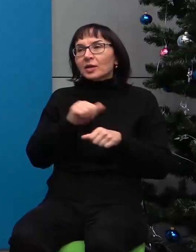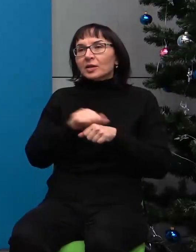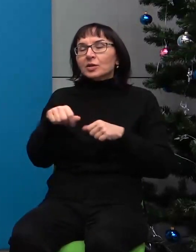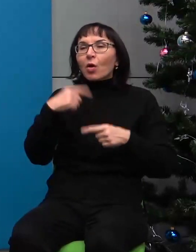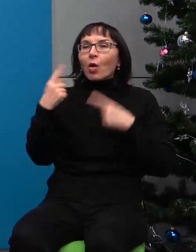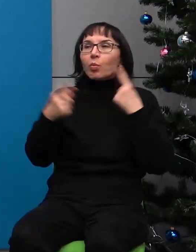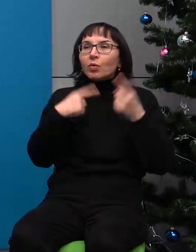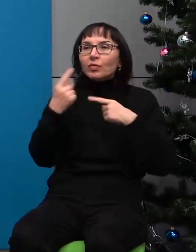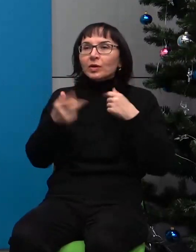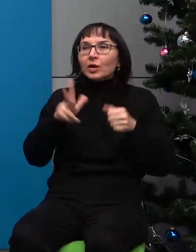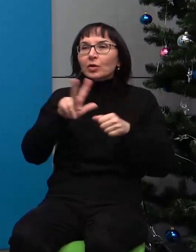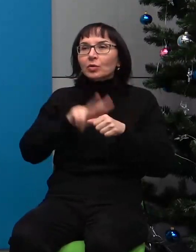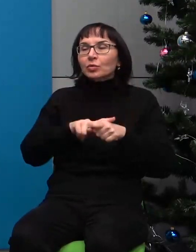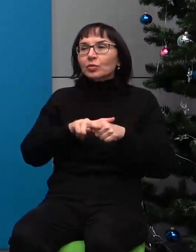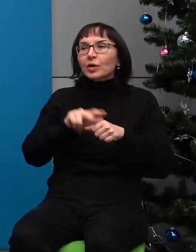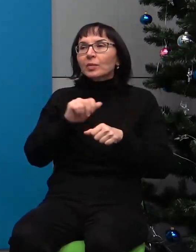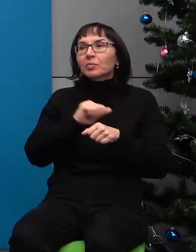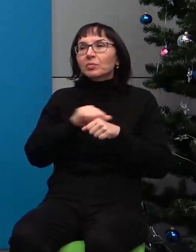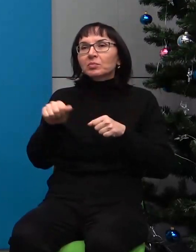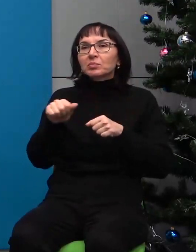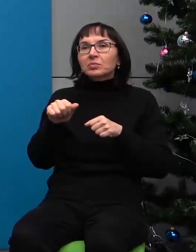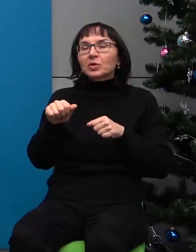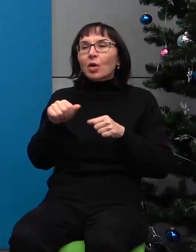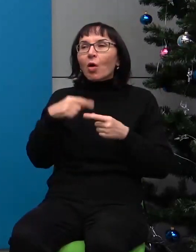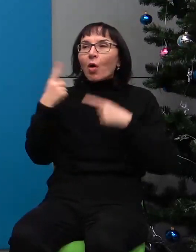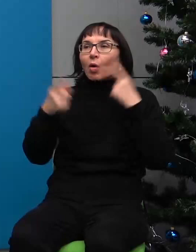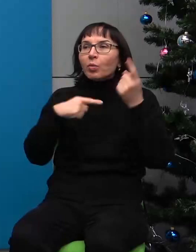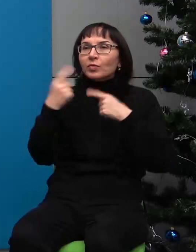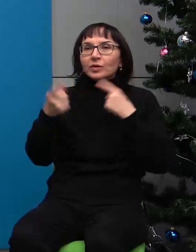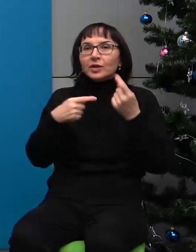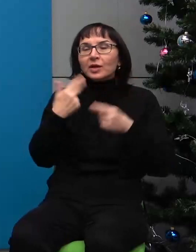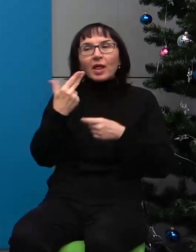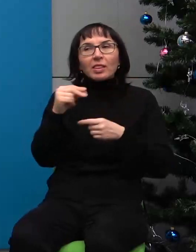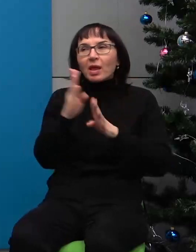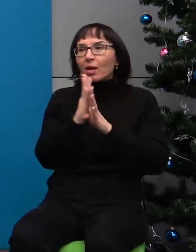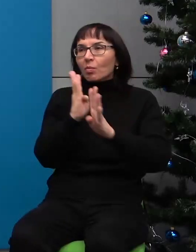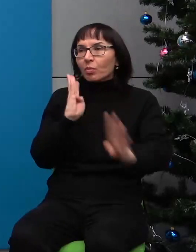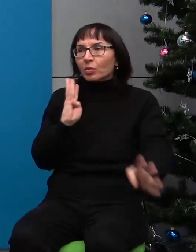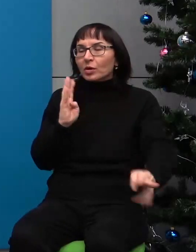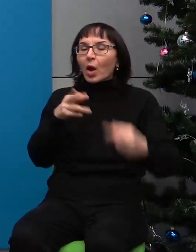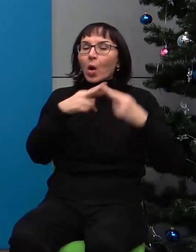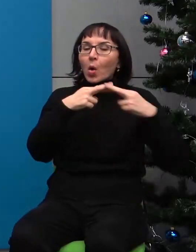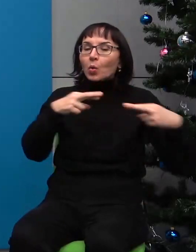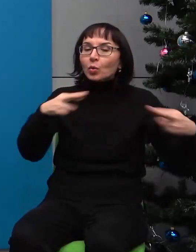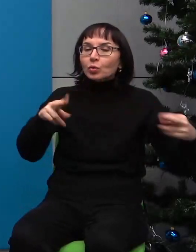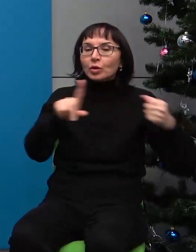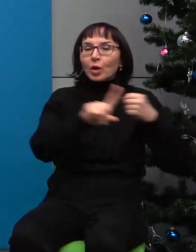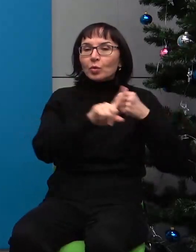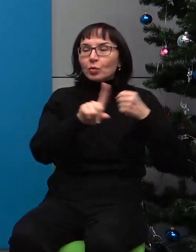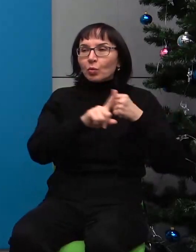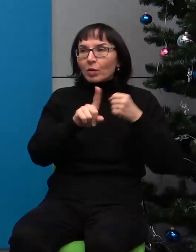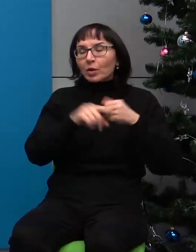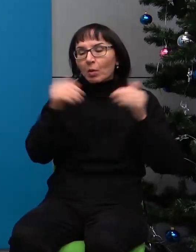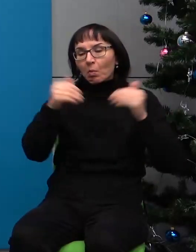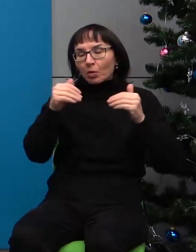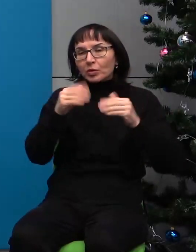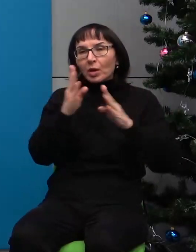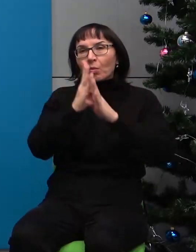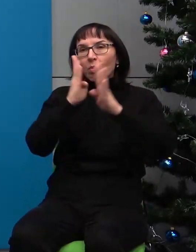Jest jakby nie chronologicznie opowiedziane, tak jak film. Są różne numery rozdziałów i można je czytać właśnie w kolejności albo nie.